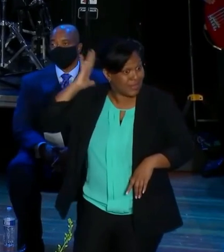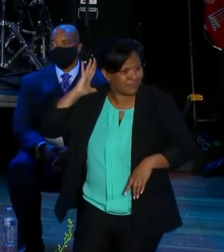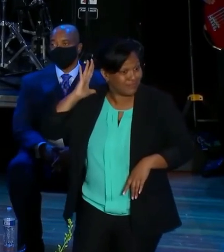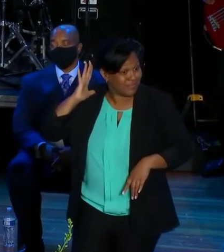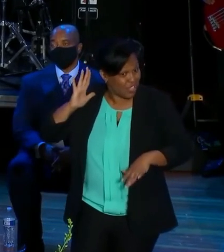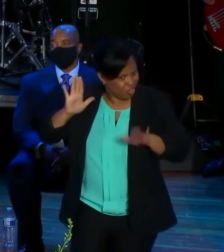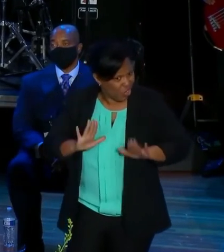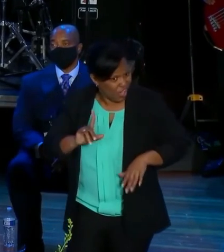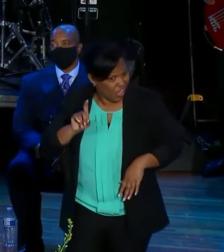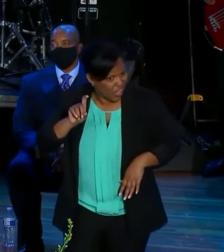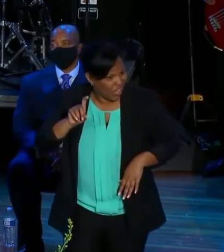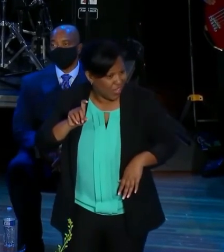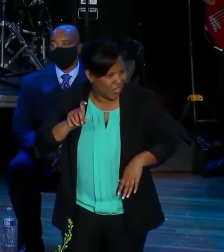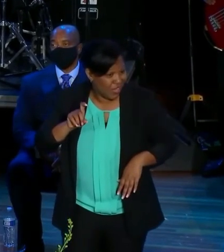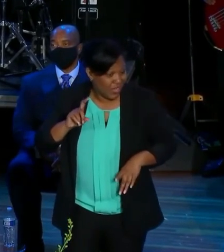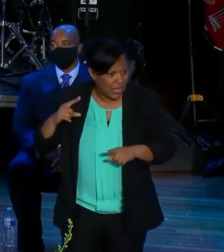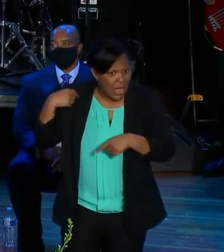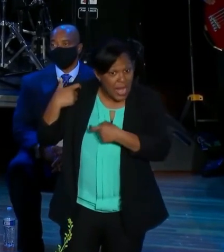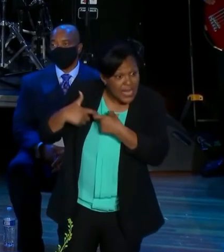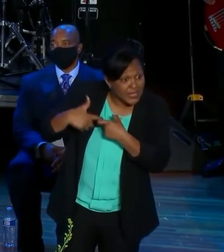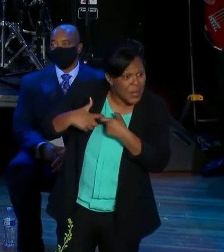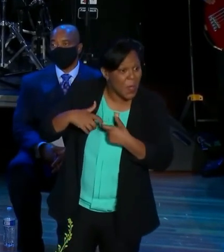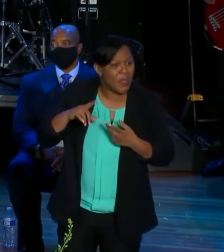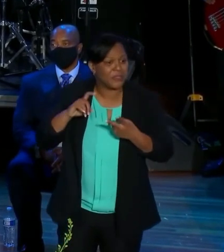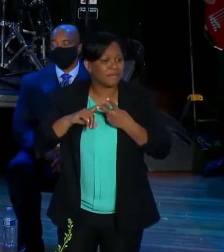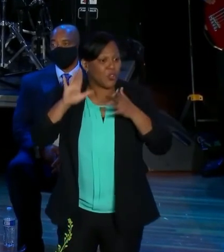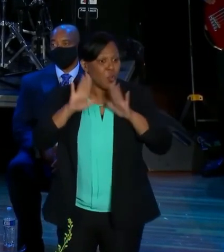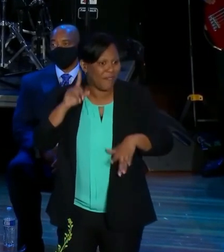Det var aldrig stort för en del andra. När var det stort för kvinnor ?